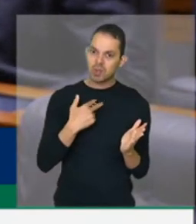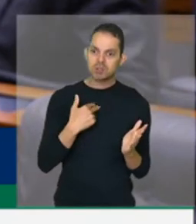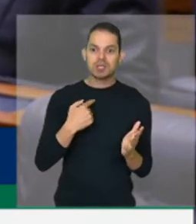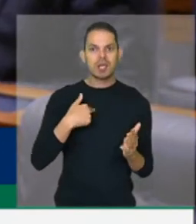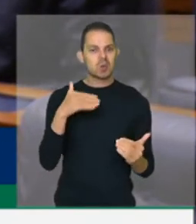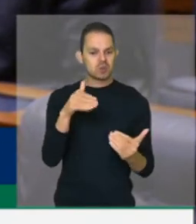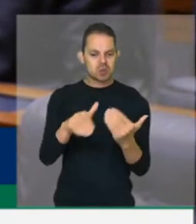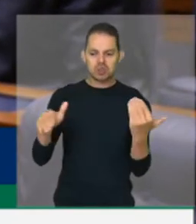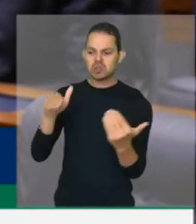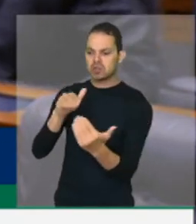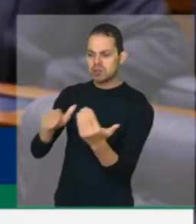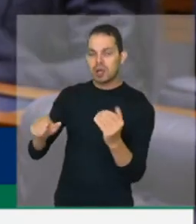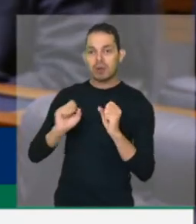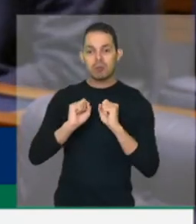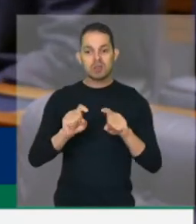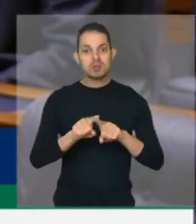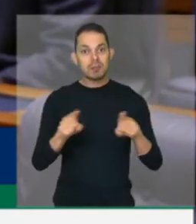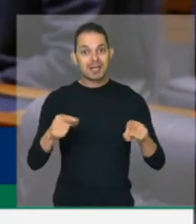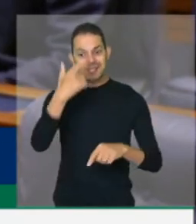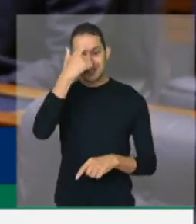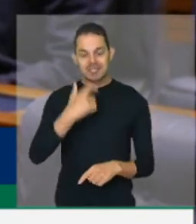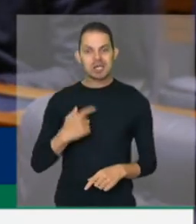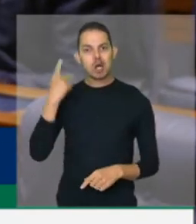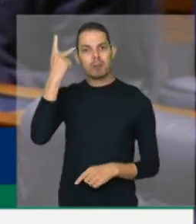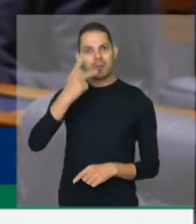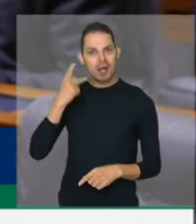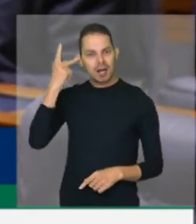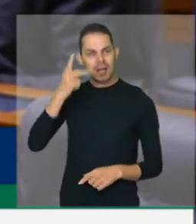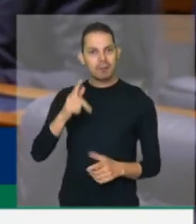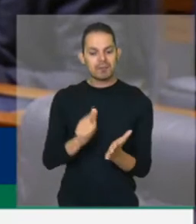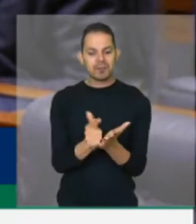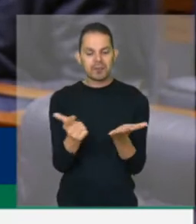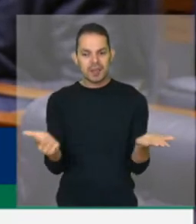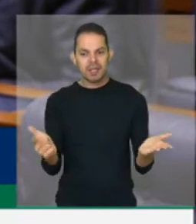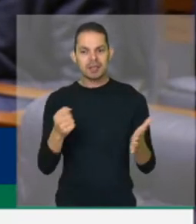ATIVISMO CONTRA JORNALISTA. EU POSSO DISCORDAR DO QUE QUALQUER UM DIA MAS COMO PARLAMENTAR, JORNALISTA E